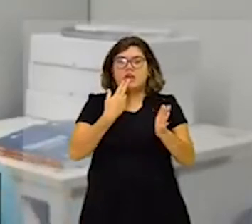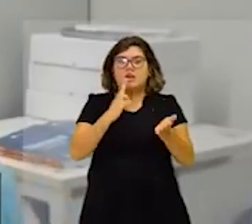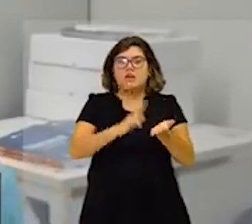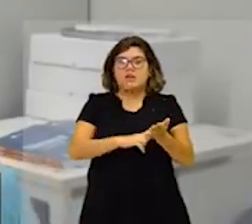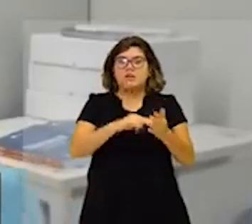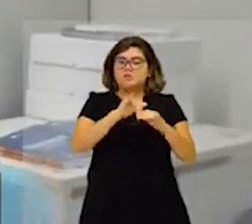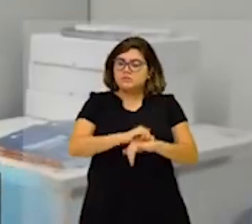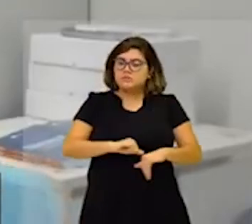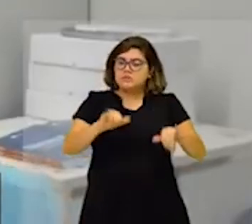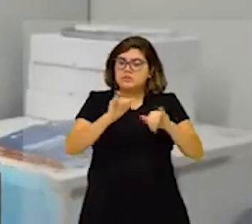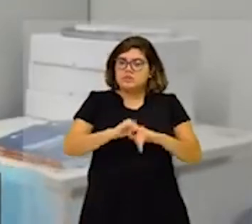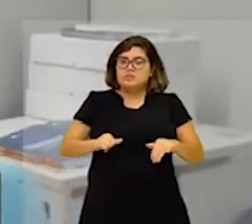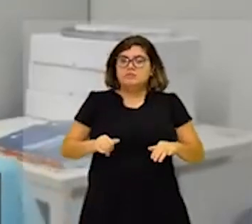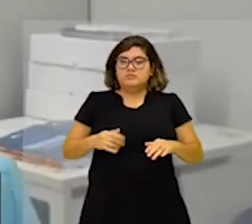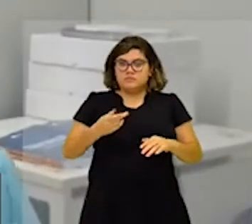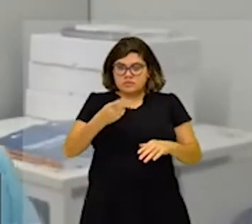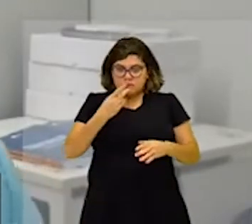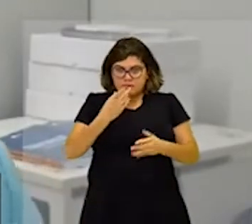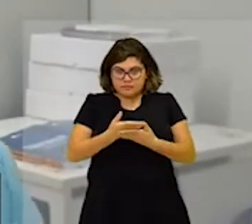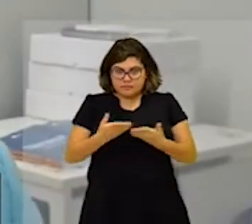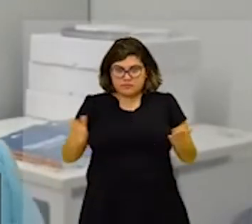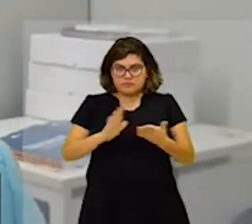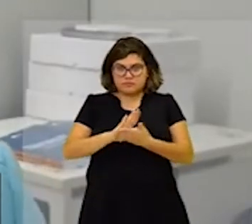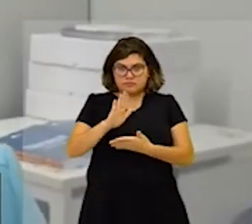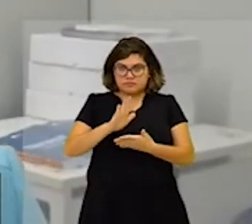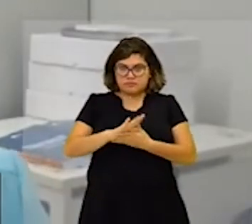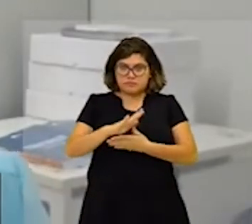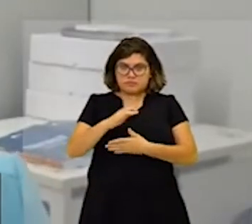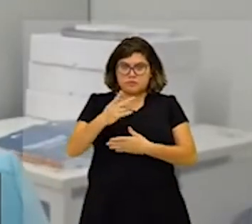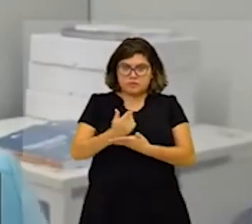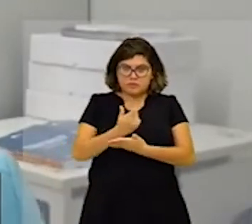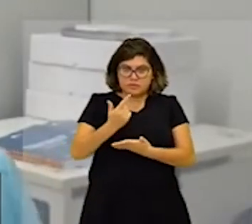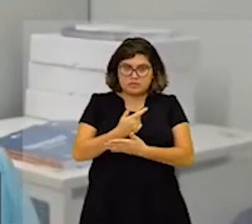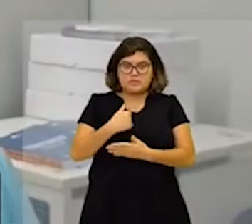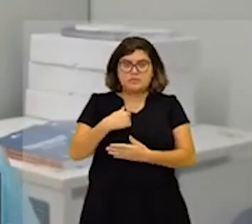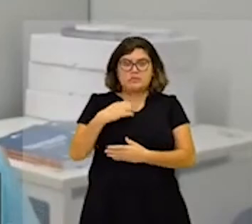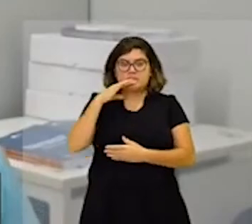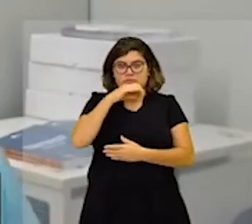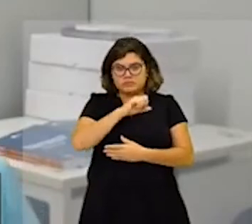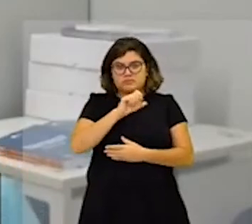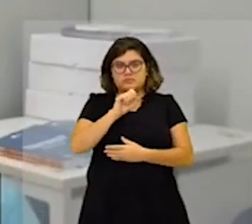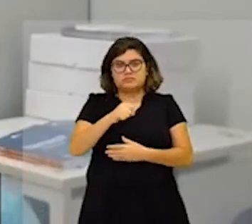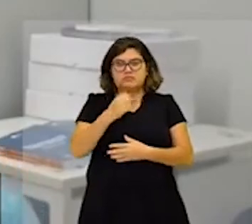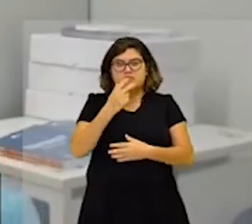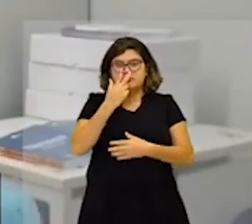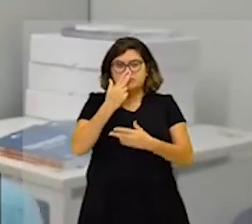concentrou-se que estão publicadas Unidos eu acho que é algo muito importante convido todos e todas